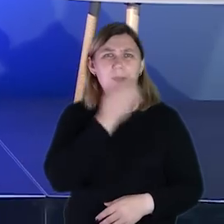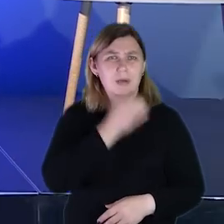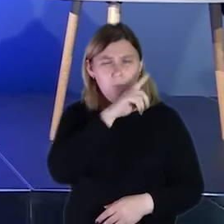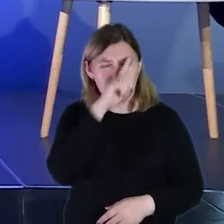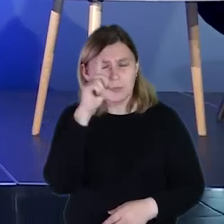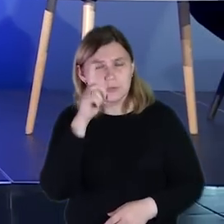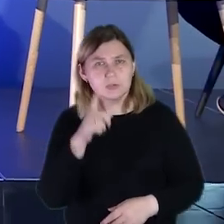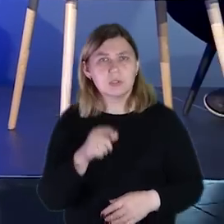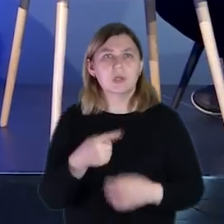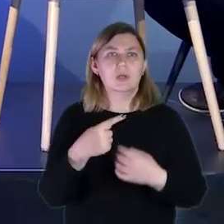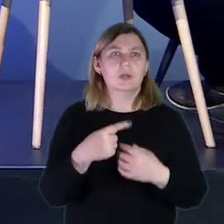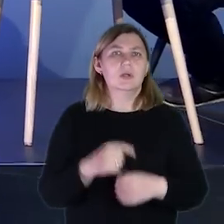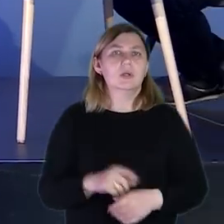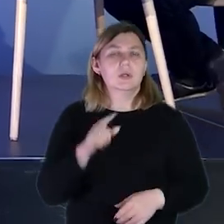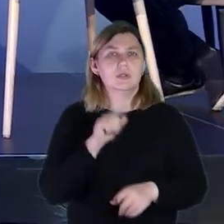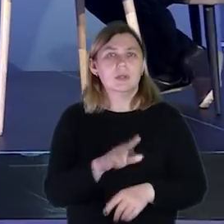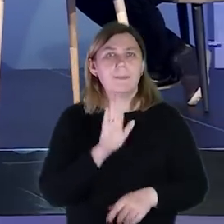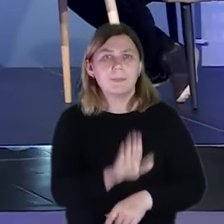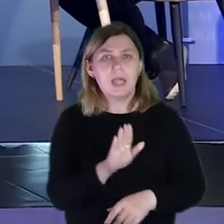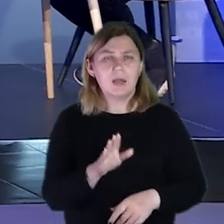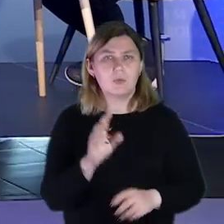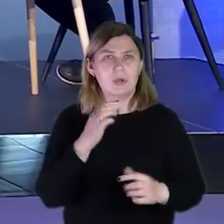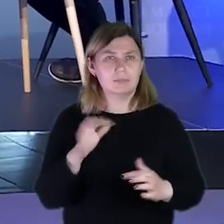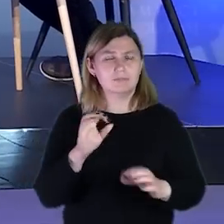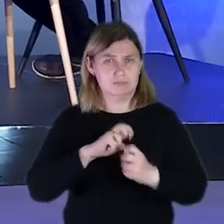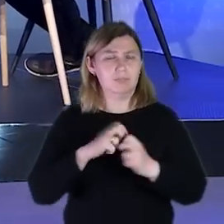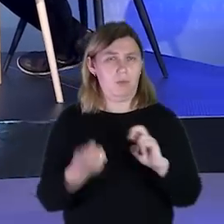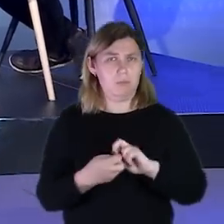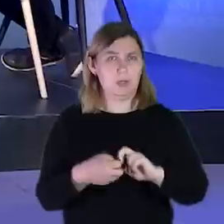jeżeli chodzi o liczbę funkcjonariuszy, miała dramatyczny problem z tym, żeby te